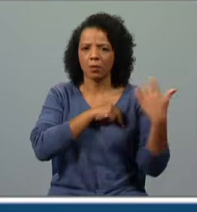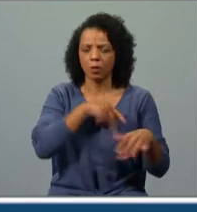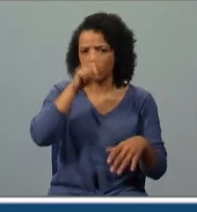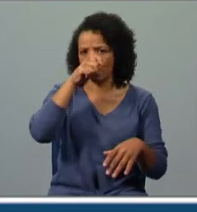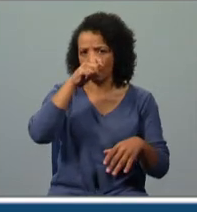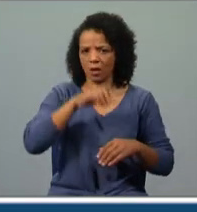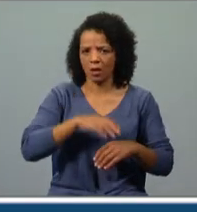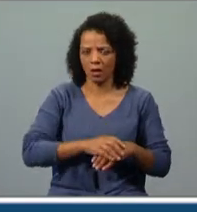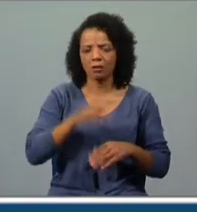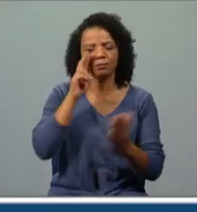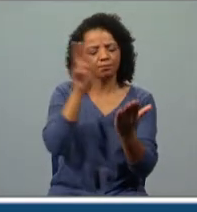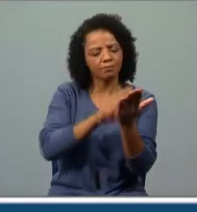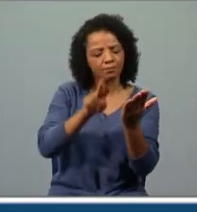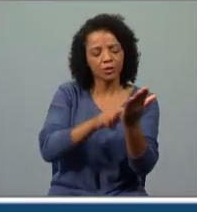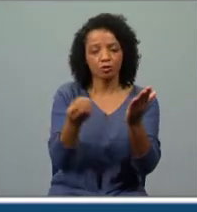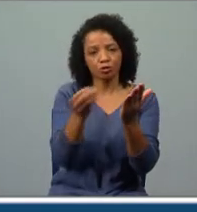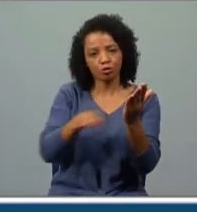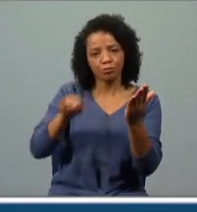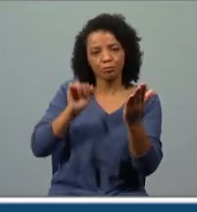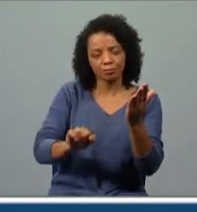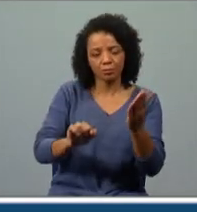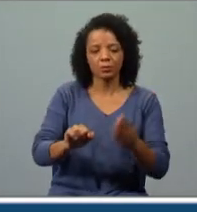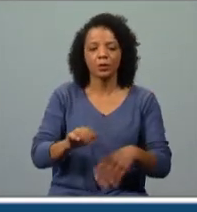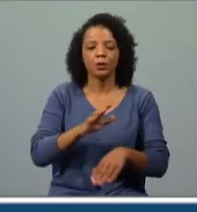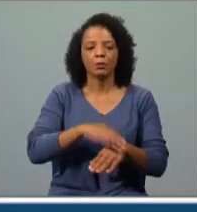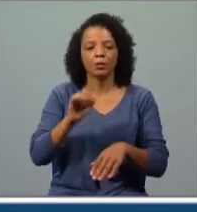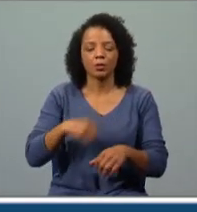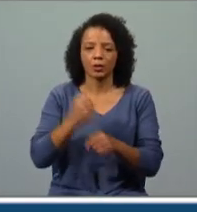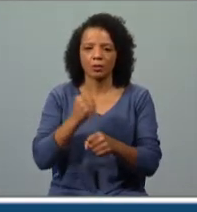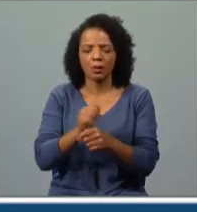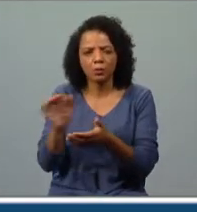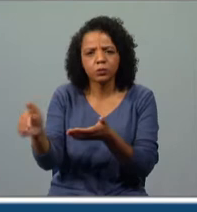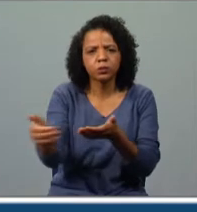gulbenkian de literatura para crianças pelo conjunto da sua obra literária pela 兒童文學古爾本基安為他的全部文學作品